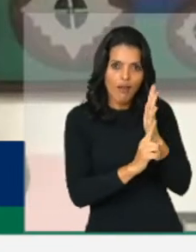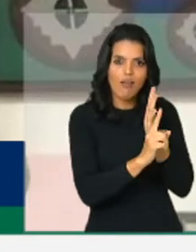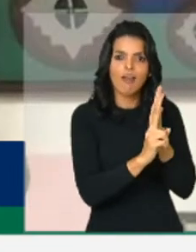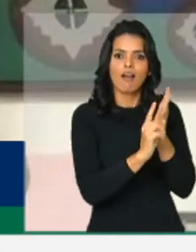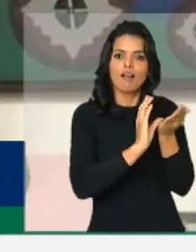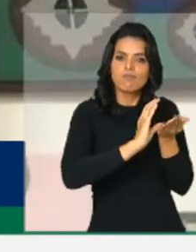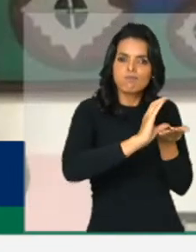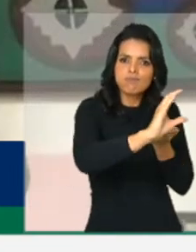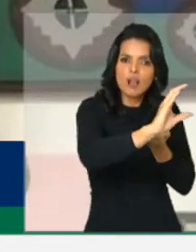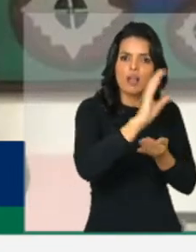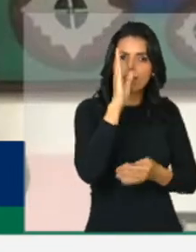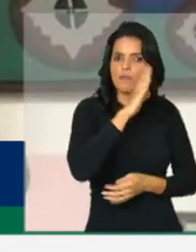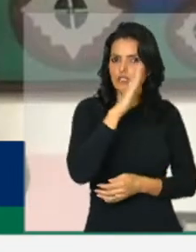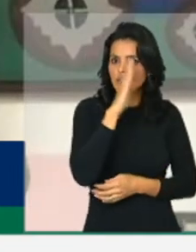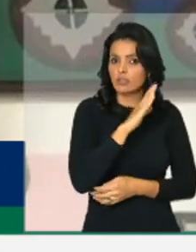ELAS POSSAM SEREM VACINADAS. E POR QUÊ? NÓS CONHECEMOS ESSA